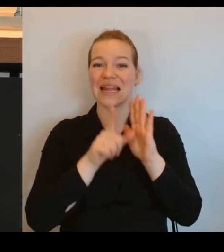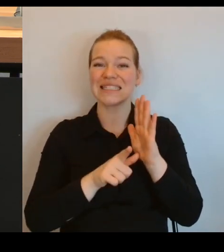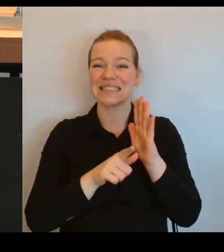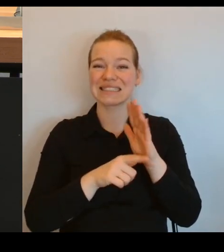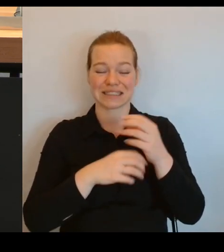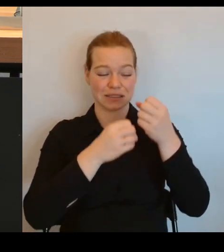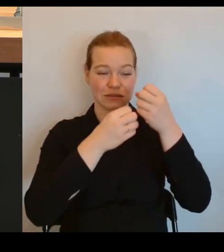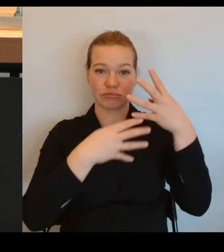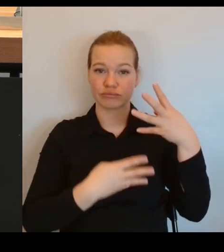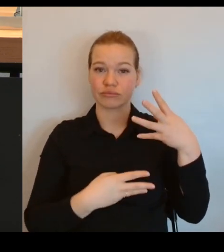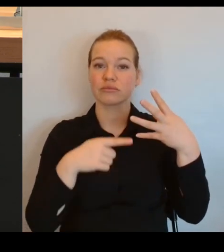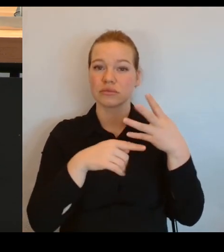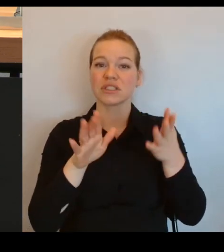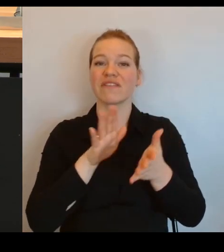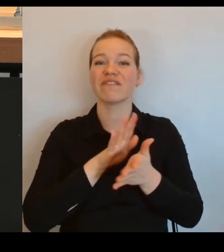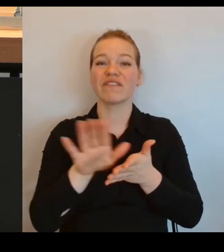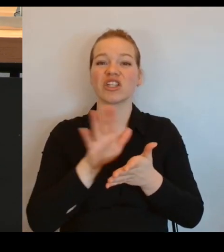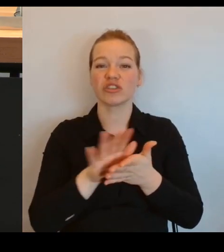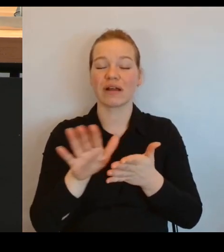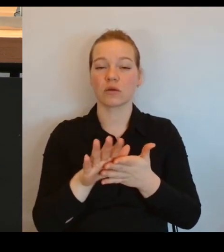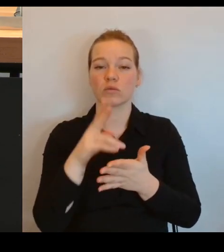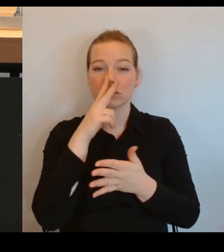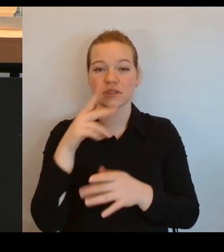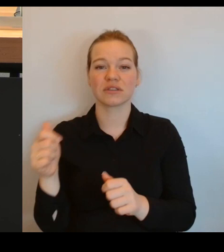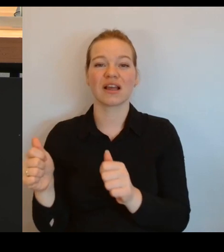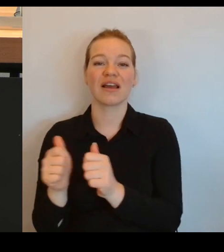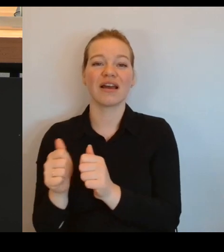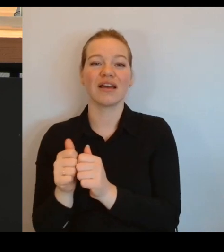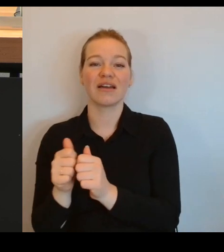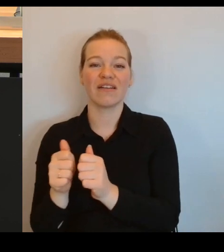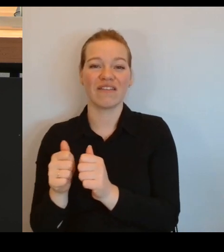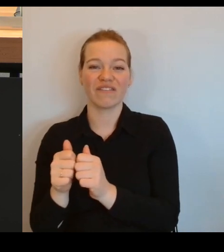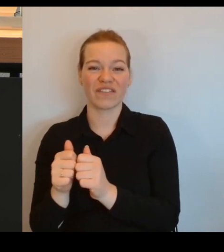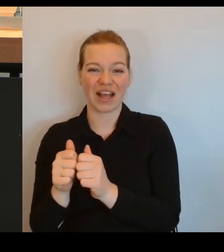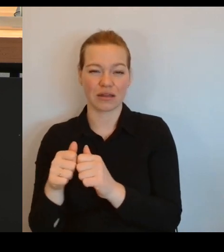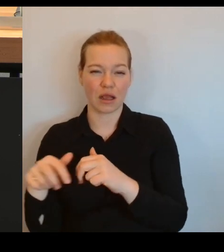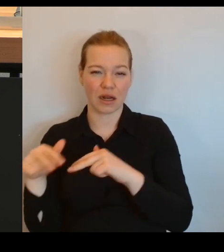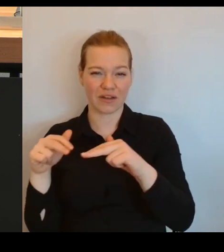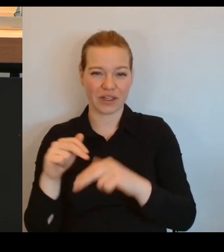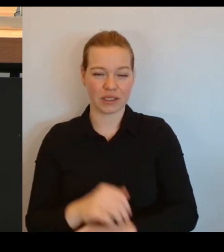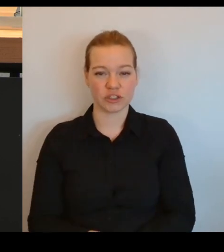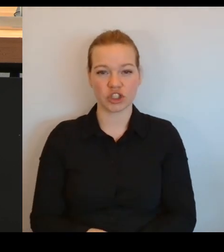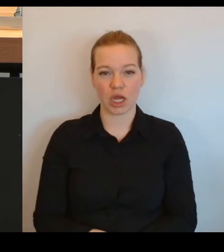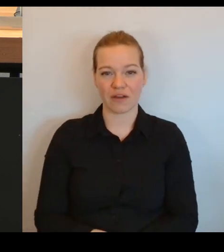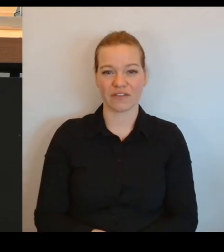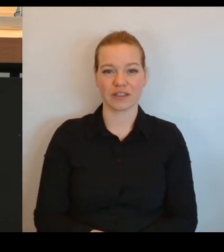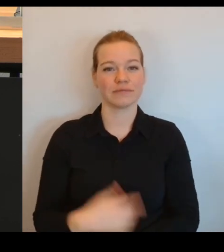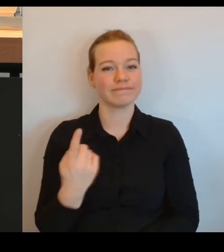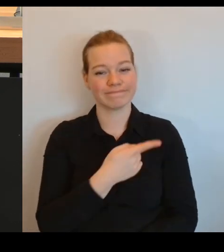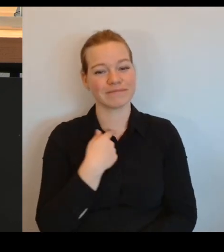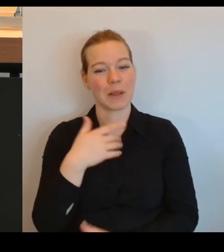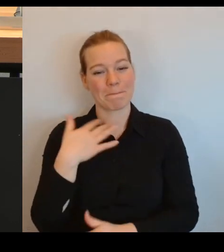Verantwortlichen strenger auf die Finger schauen. Jeder, der mit Gebühren und Steuergeldern hantiert, hat sorgsam